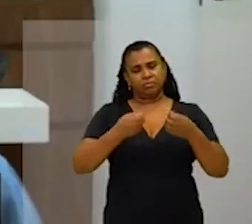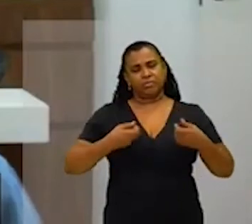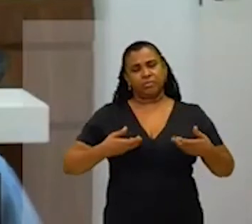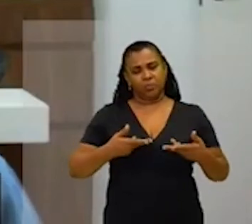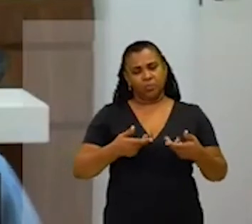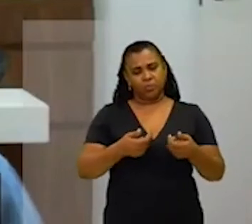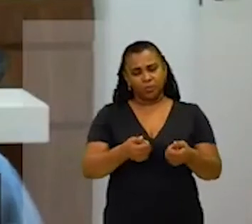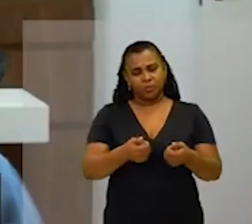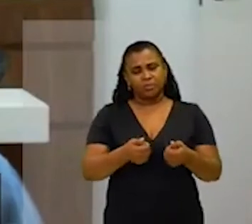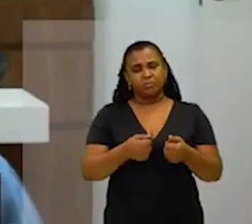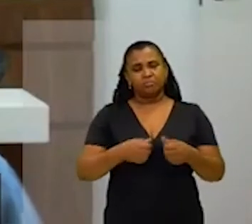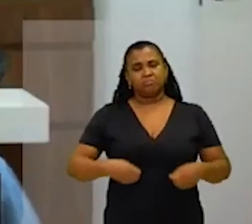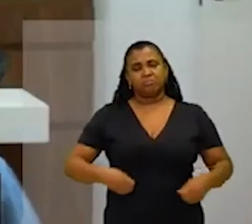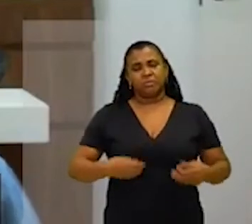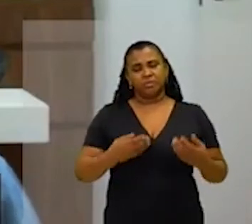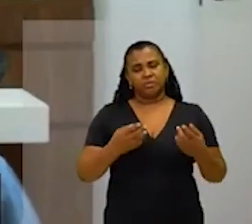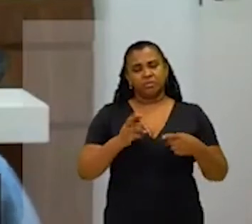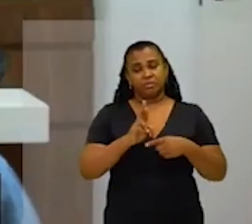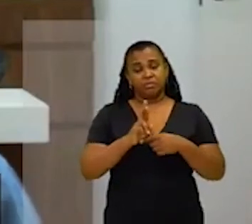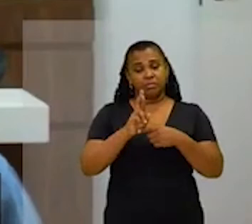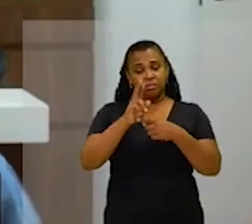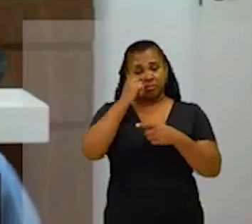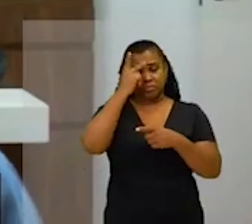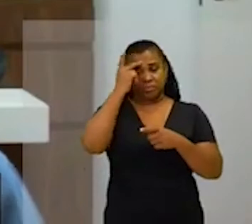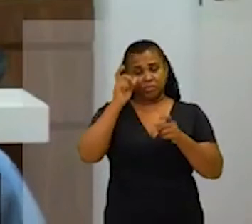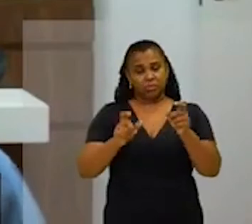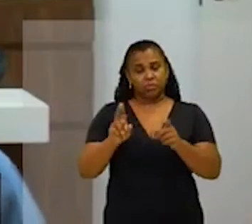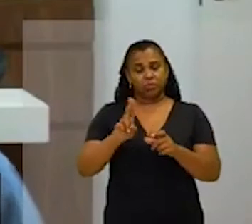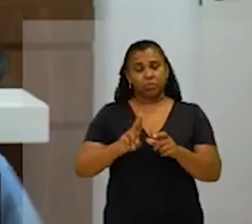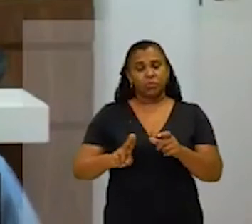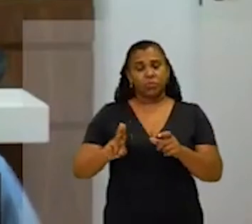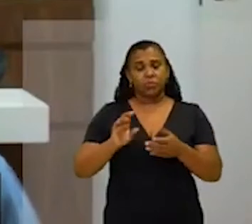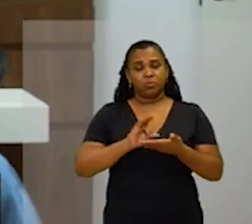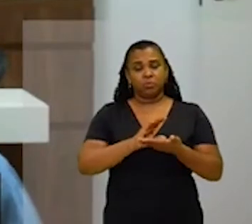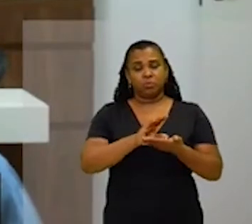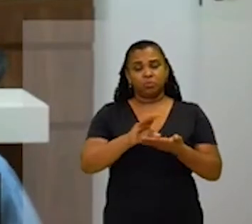responsabilizar as pessoas que estão usando o recurso alimentar E aí eu sempre recomendo